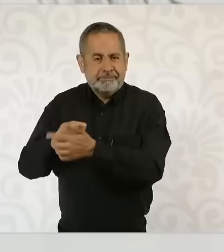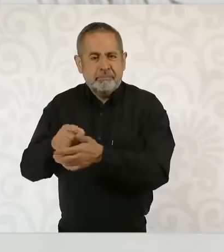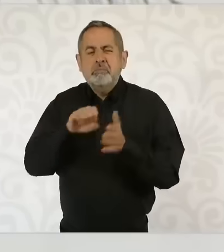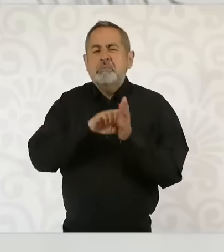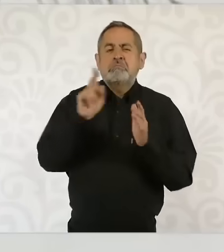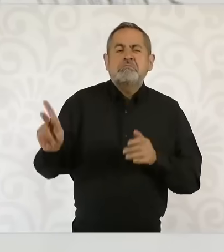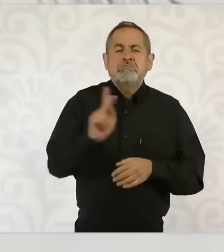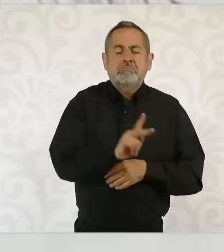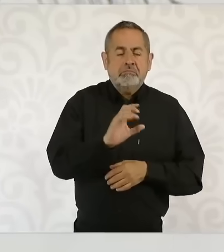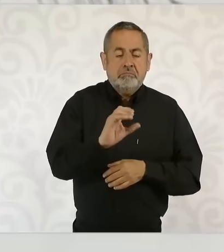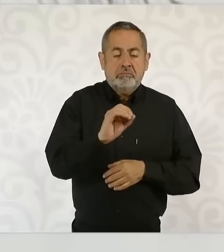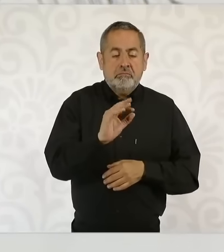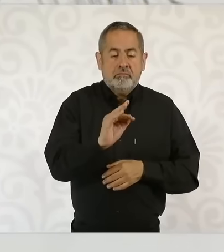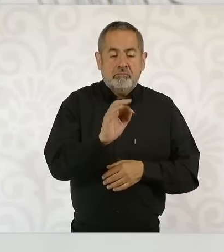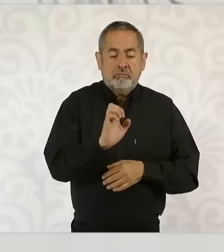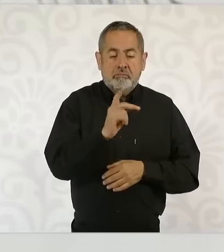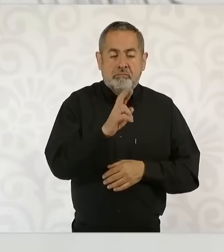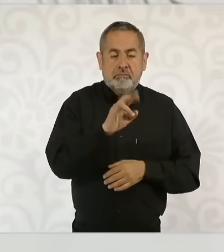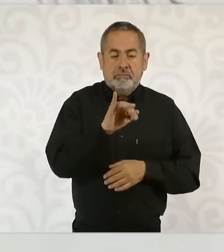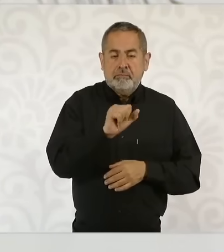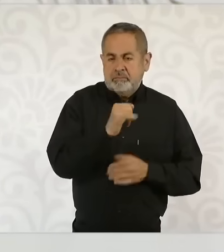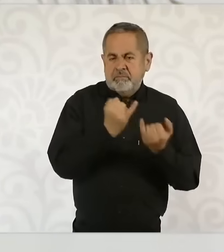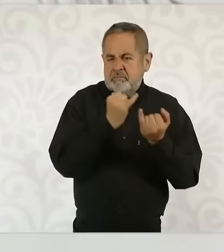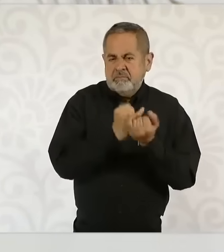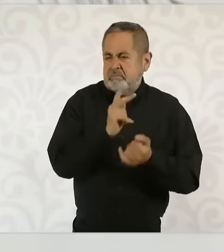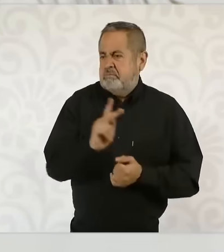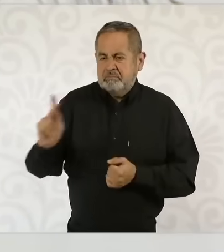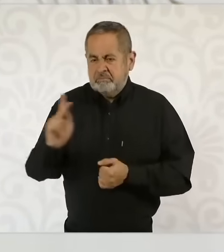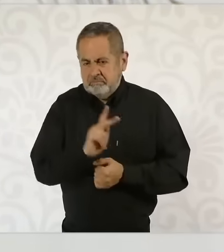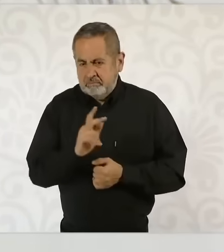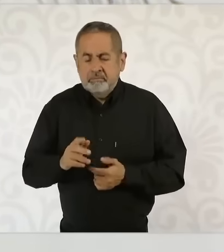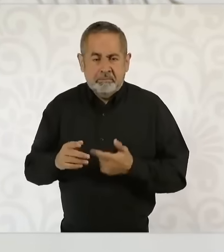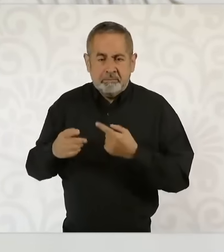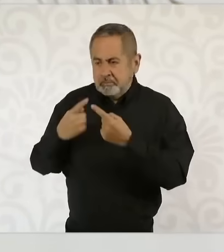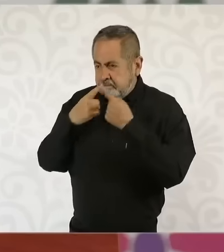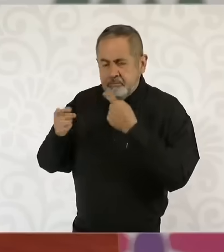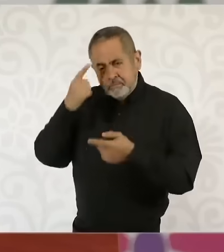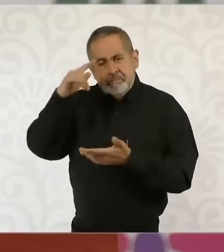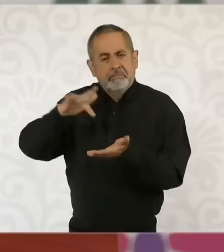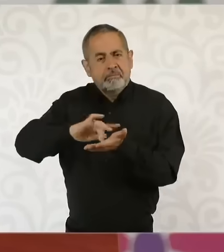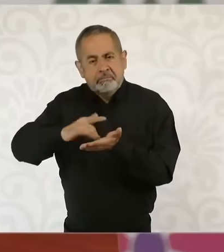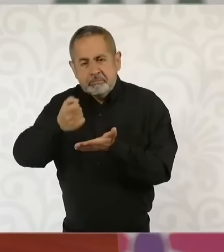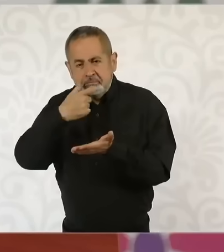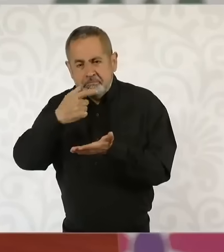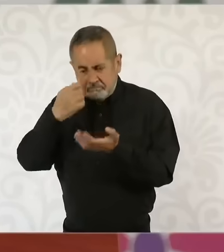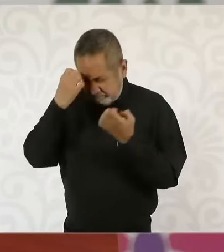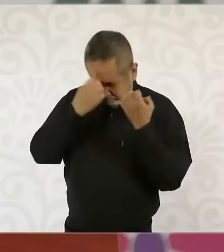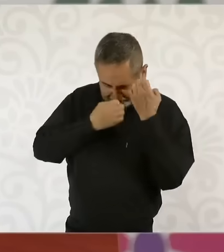que es nuestra propia agencia eh sanitaria e o de medicamentos y equipos médicos, etcétera.